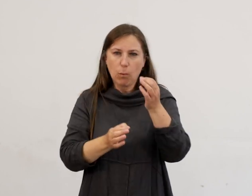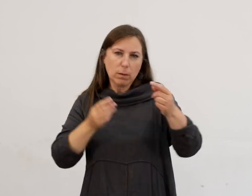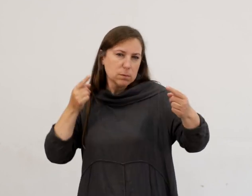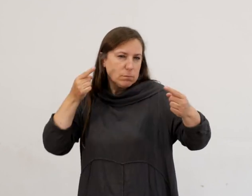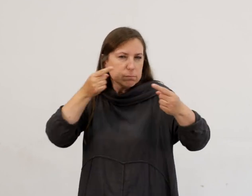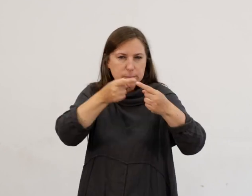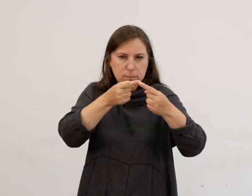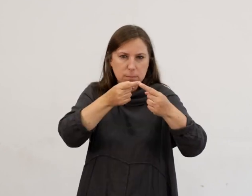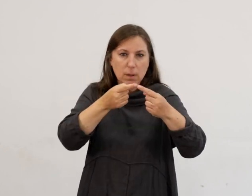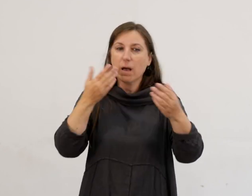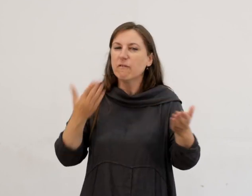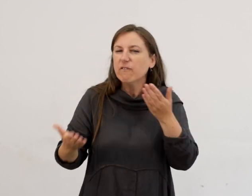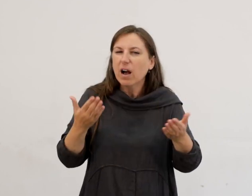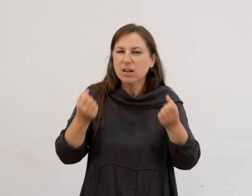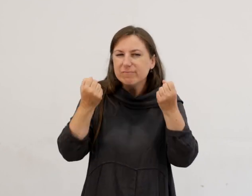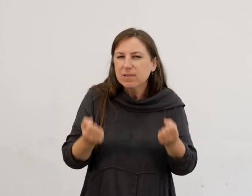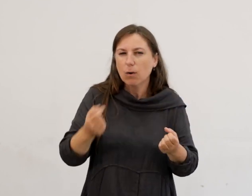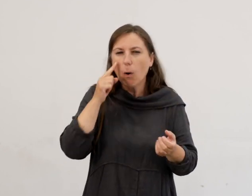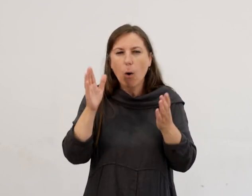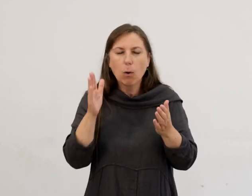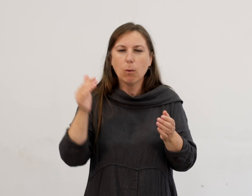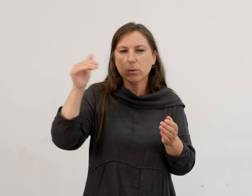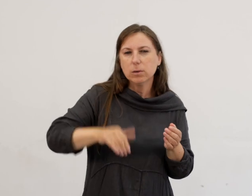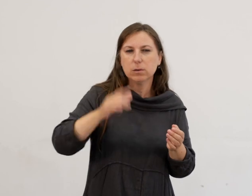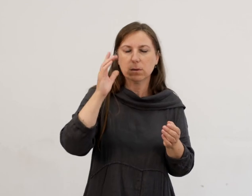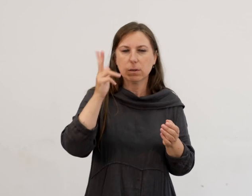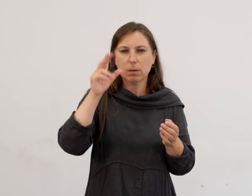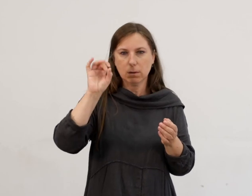Była stosunkowo ciężka, ważyła niemal 1000 kg.